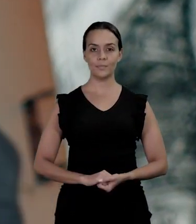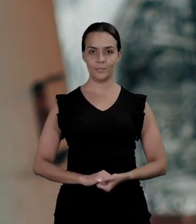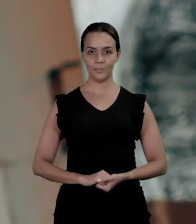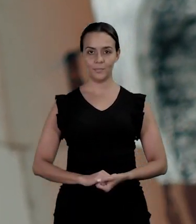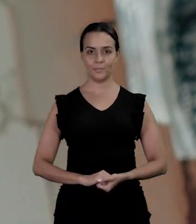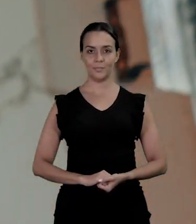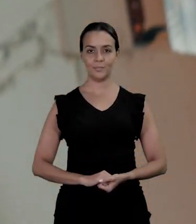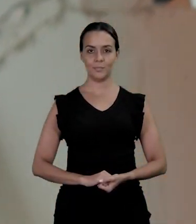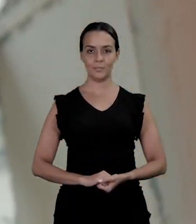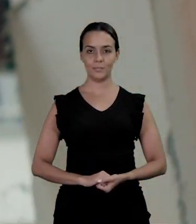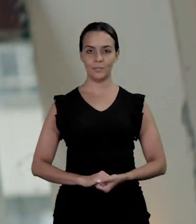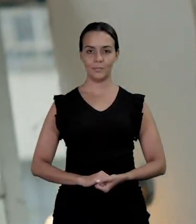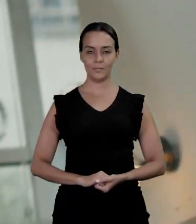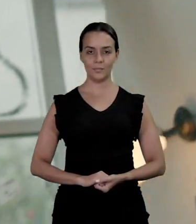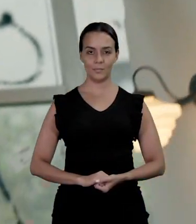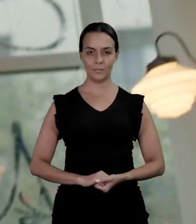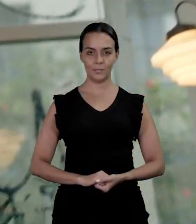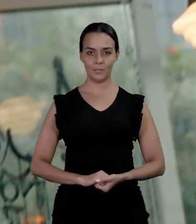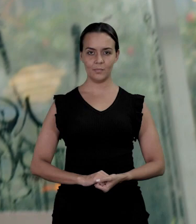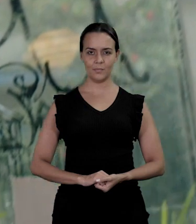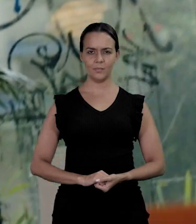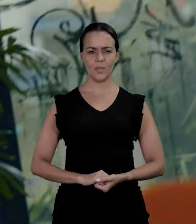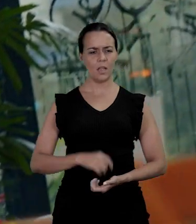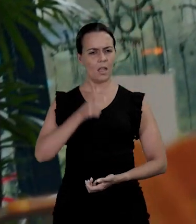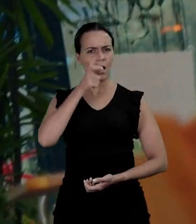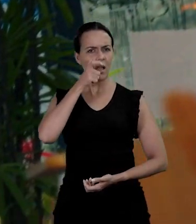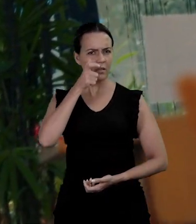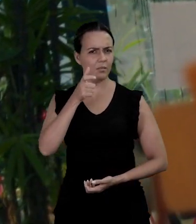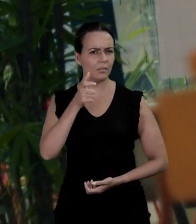É interessante observar a oposição